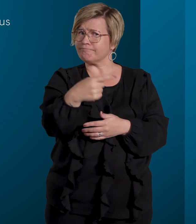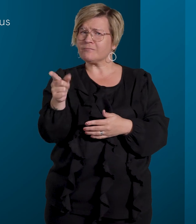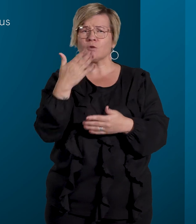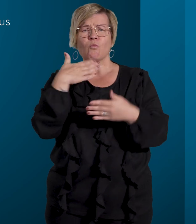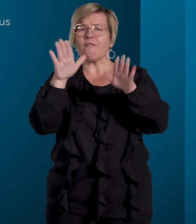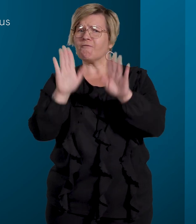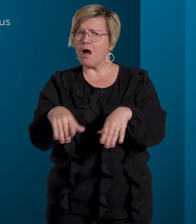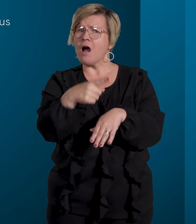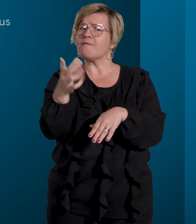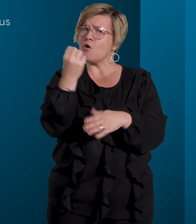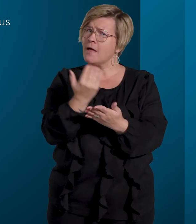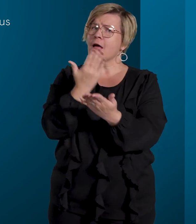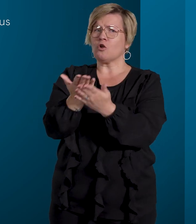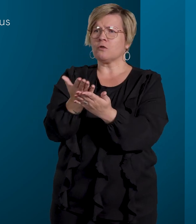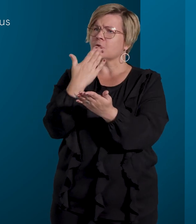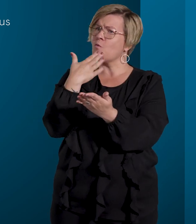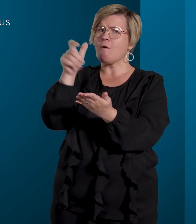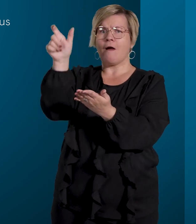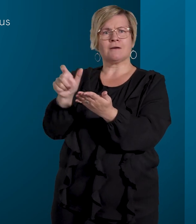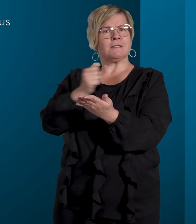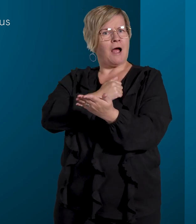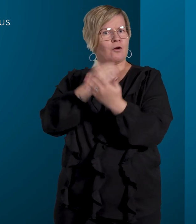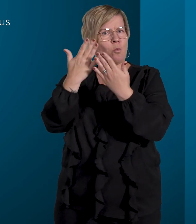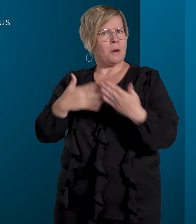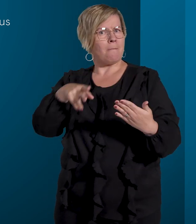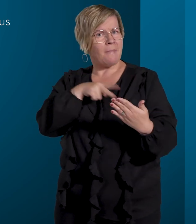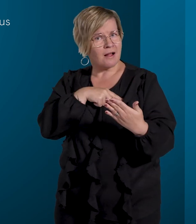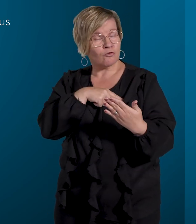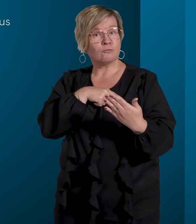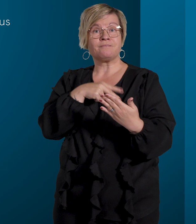Kuka tahansa voi ehdottaa vapaaehtoista kunniapalkinnon saajaksi.